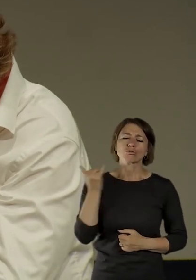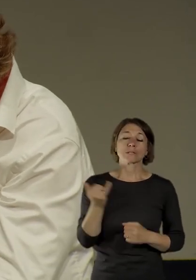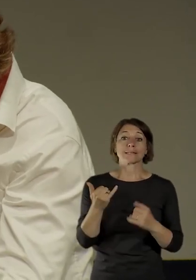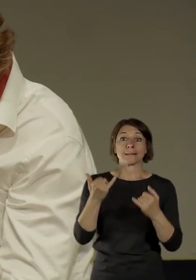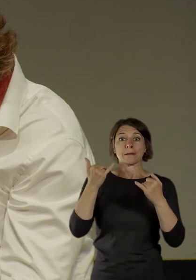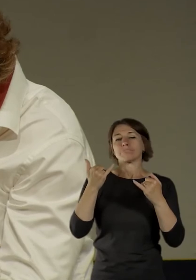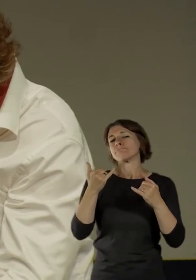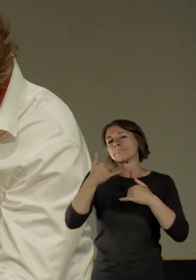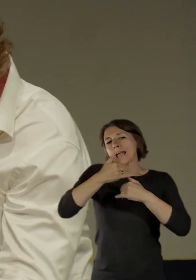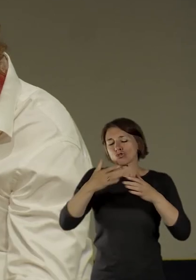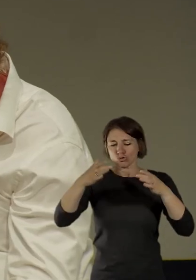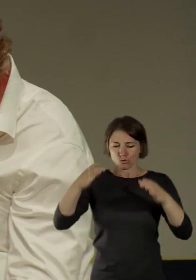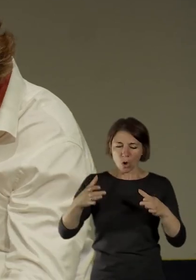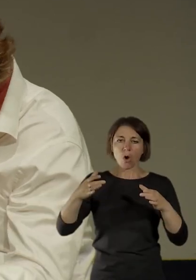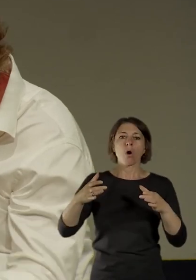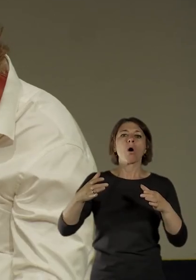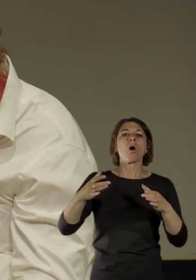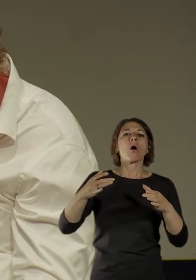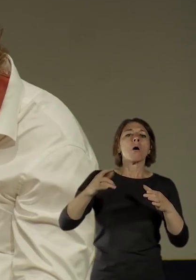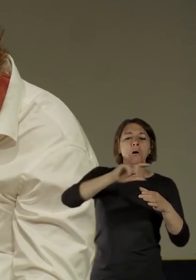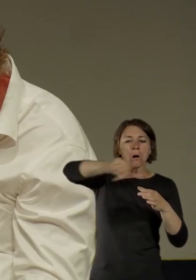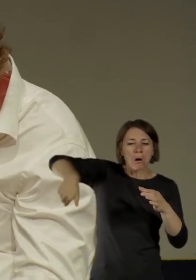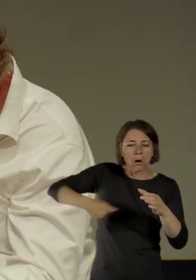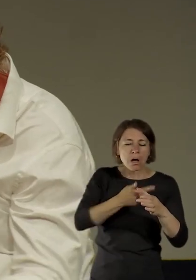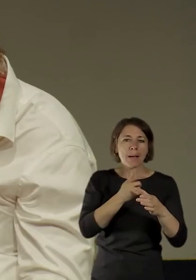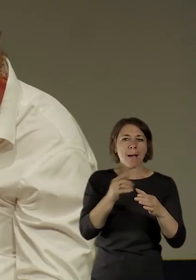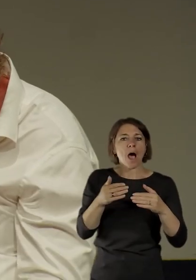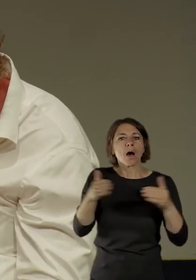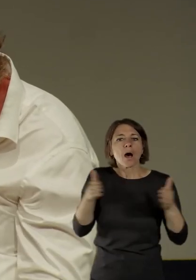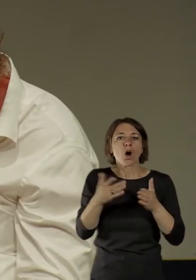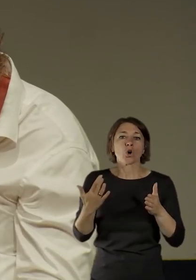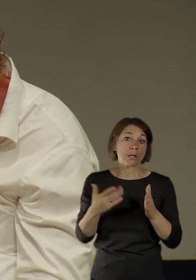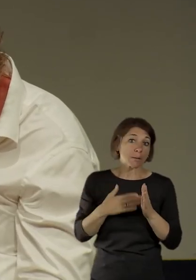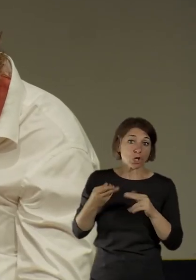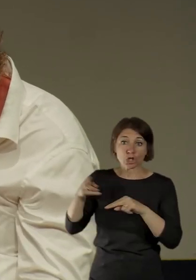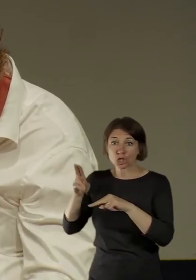A ta je často velmi malá. Řím má velmi malou, Florencie má velmi malou.